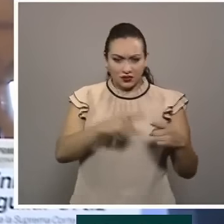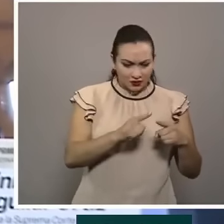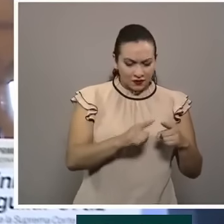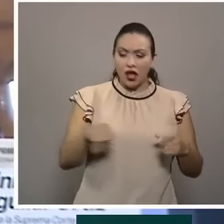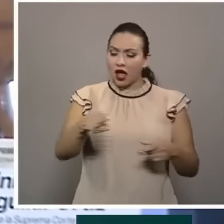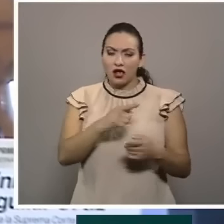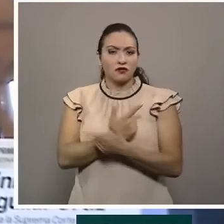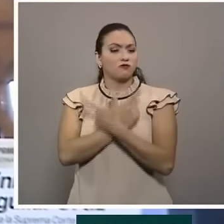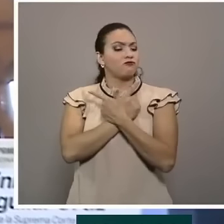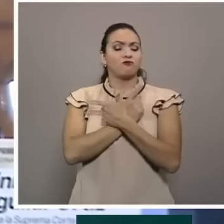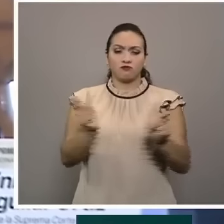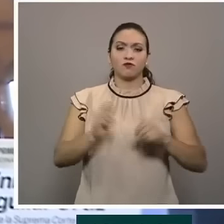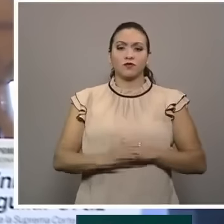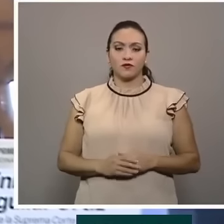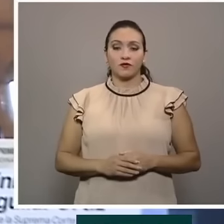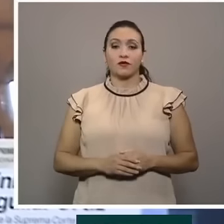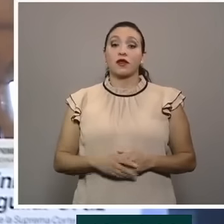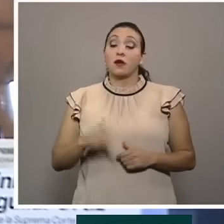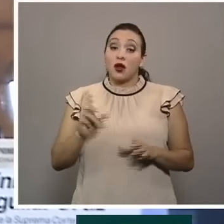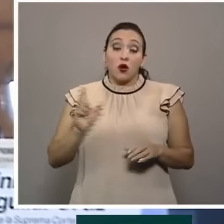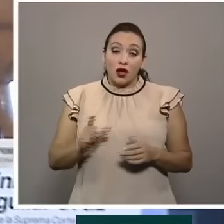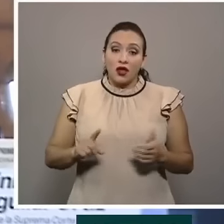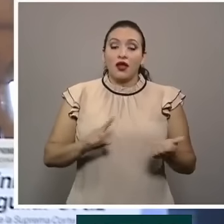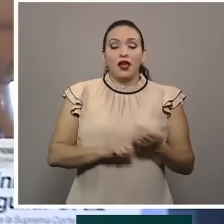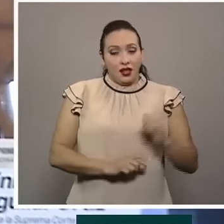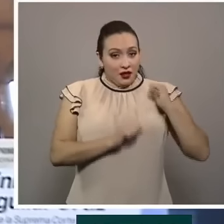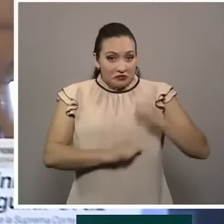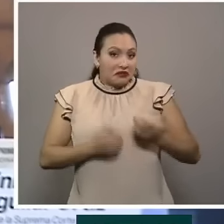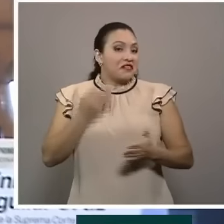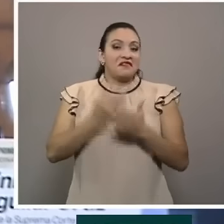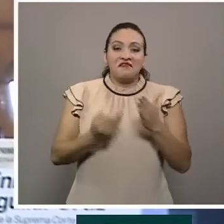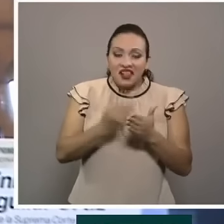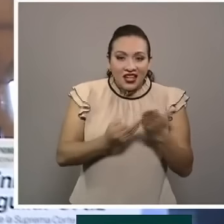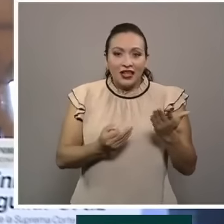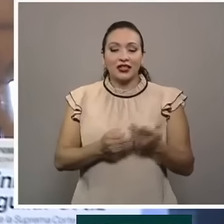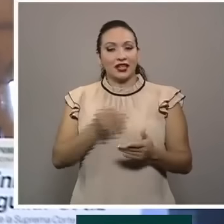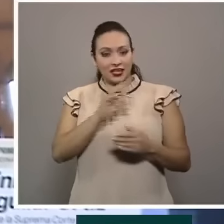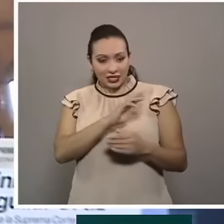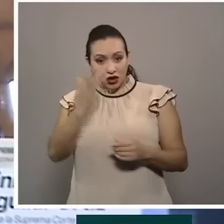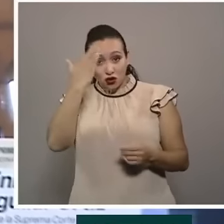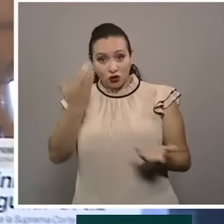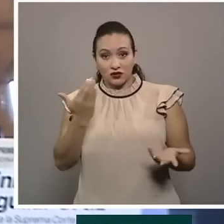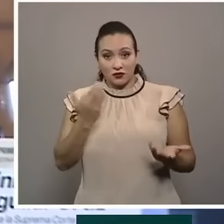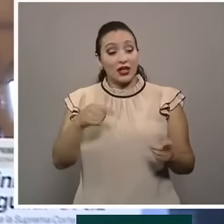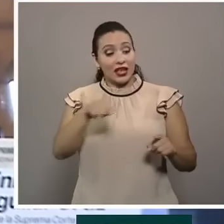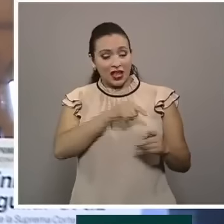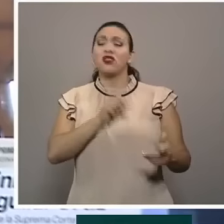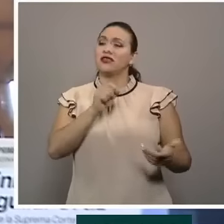de mecanismos estatales y federales que garanticen su reconocimiento como sujeto público de derecho,